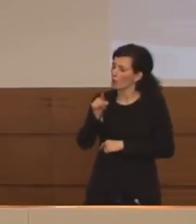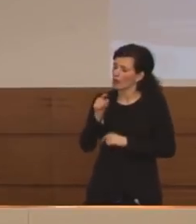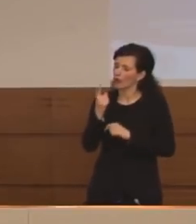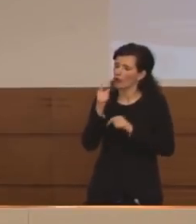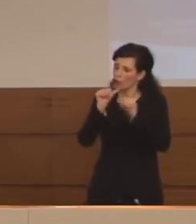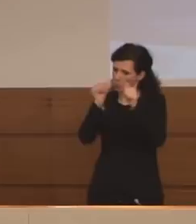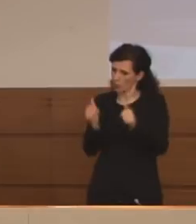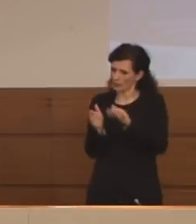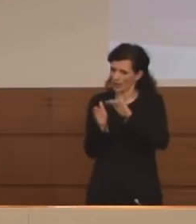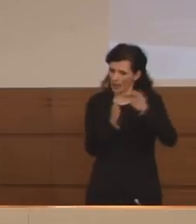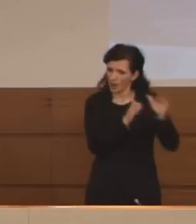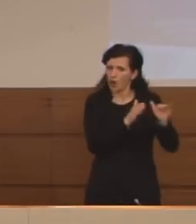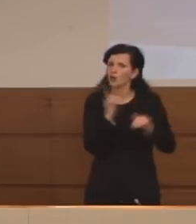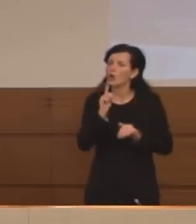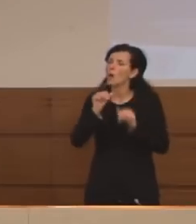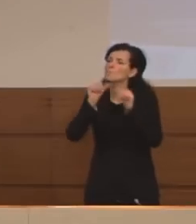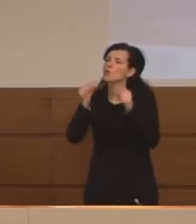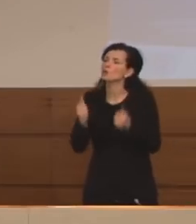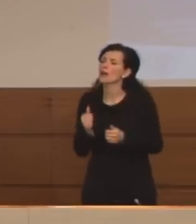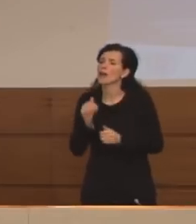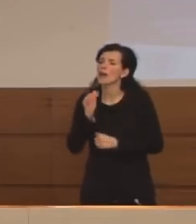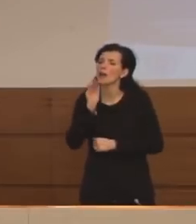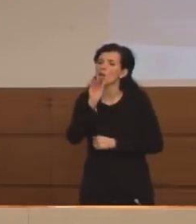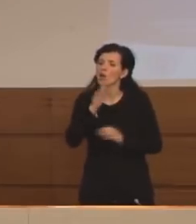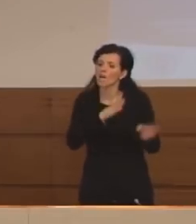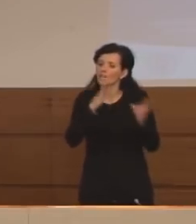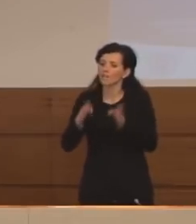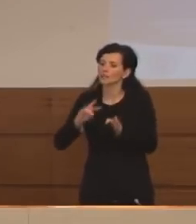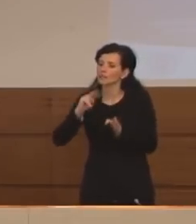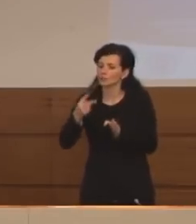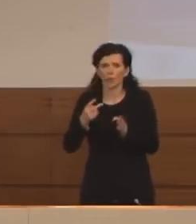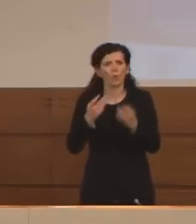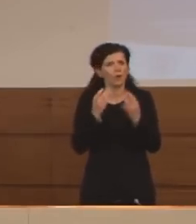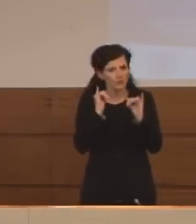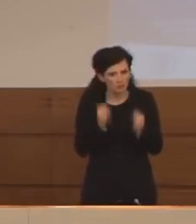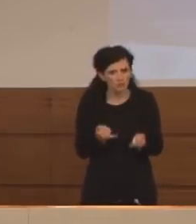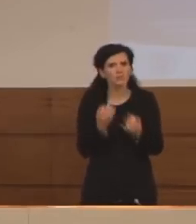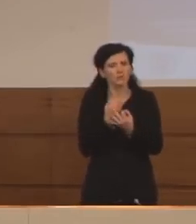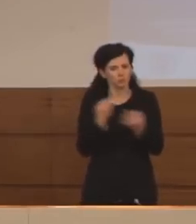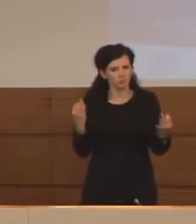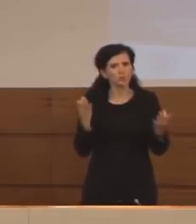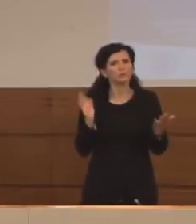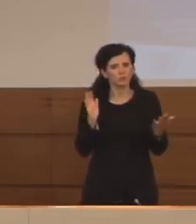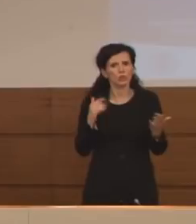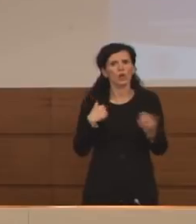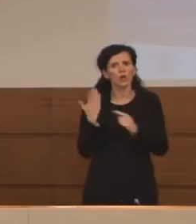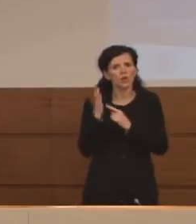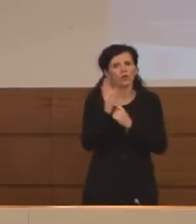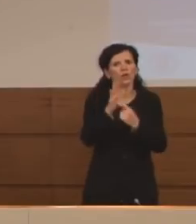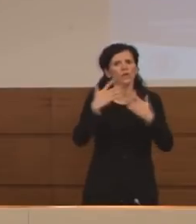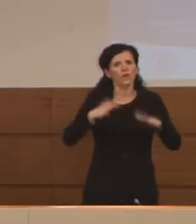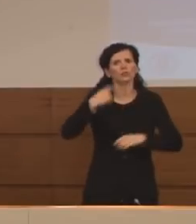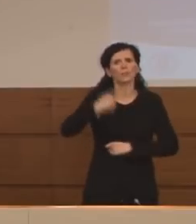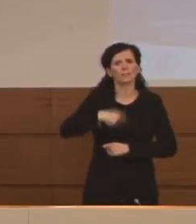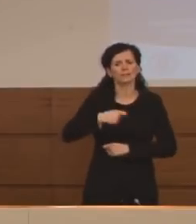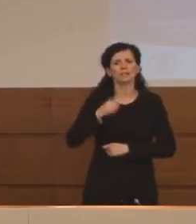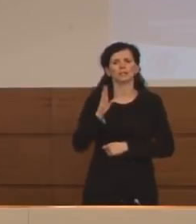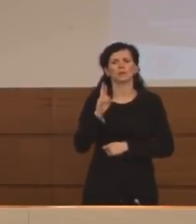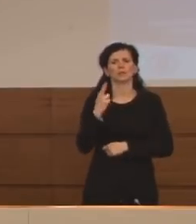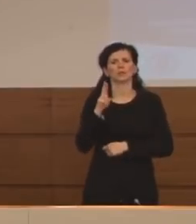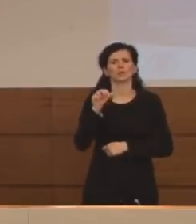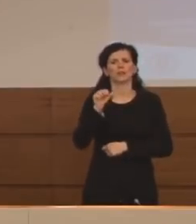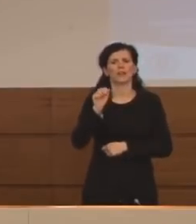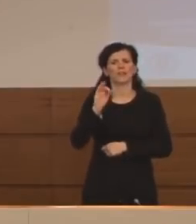Modelli di simulazione sono stati presentati dal Presidente Brusaferro l'altro giorno in Comitato Tecnico Scientifico.